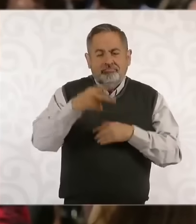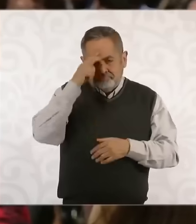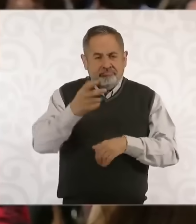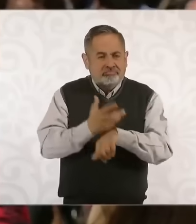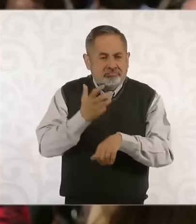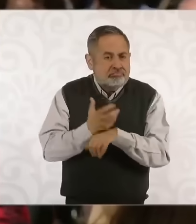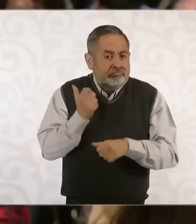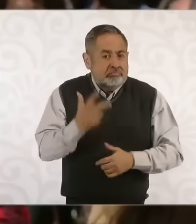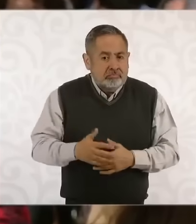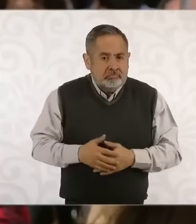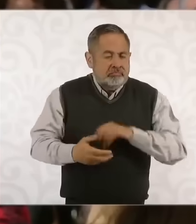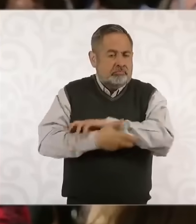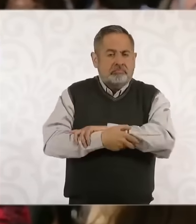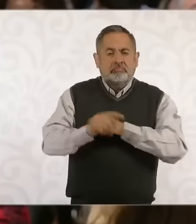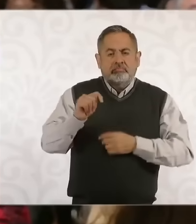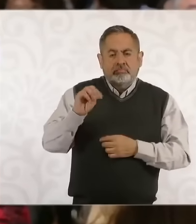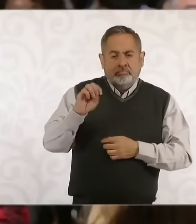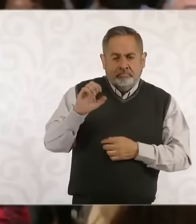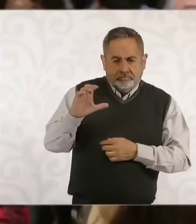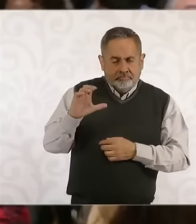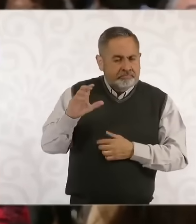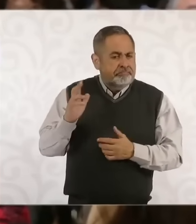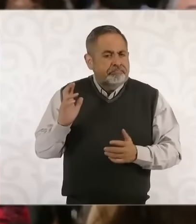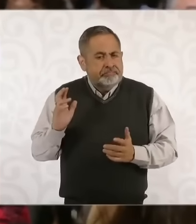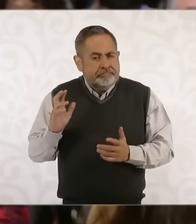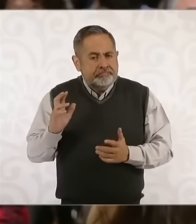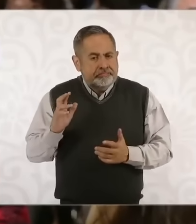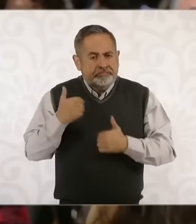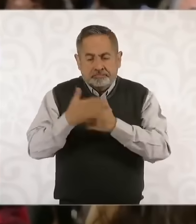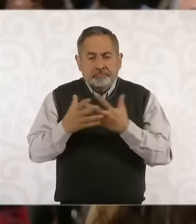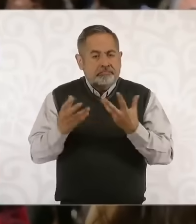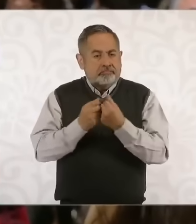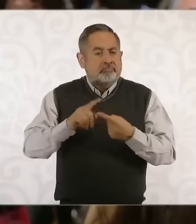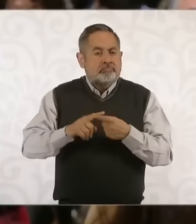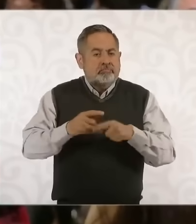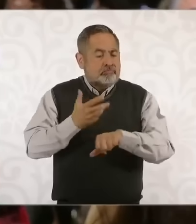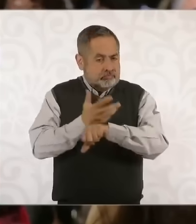pues tenemos un tratado de libre comercio, vamos a junto con Estados Unidos y con Canadá a inaugurar